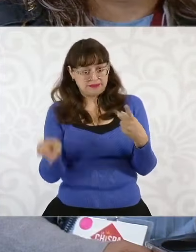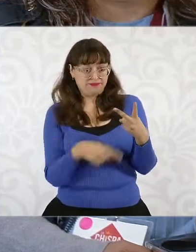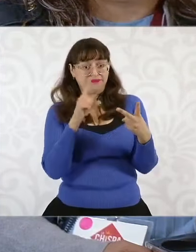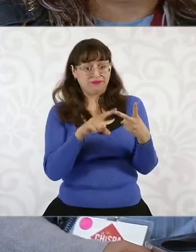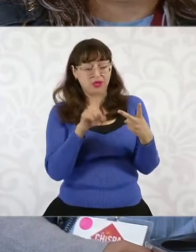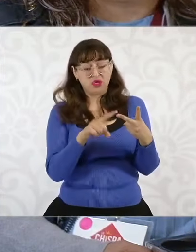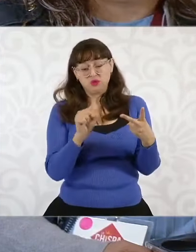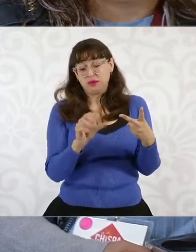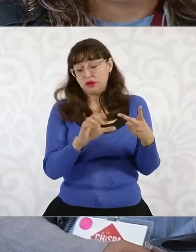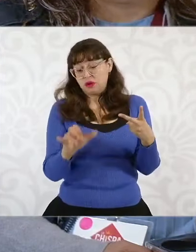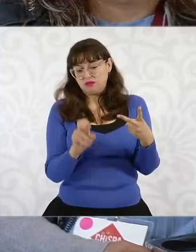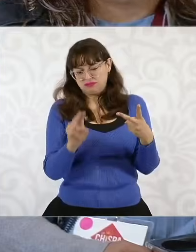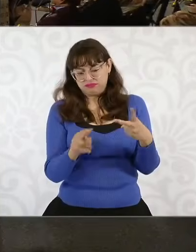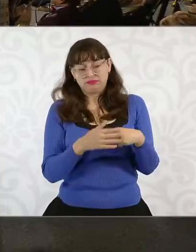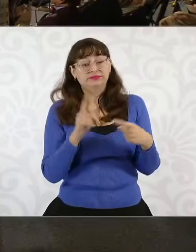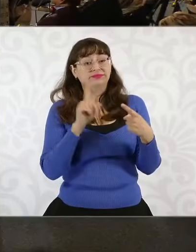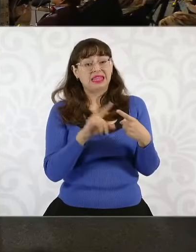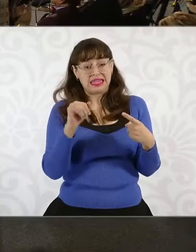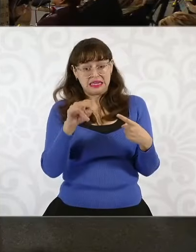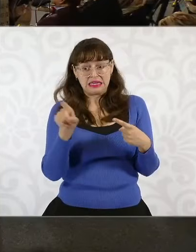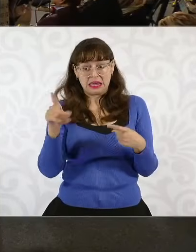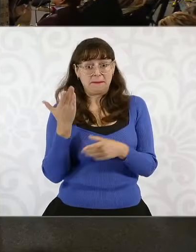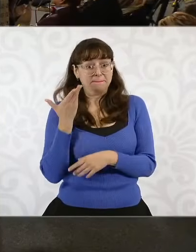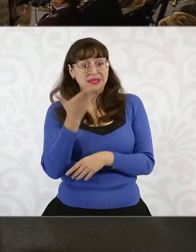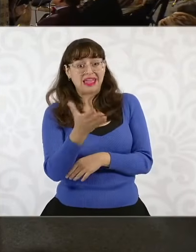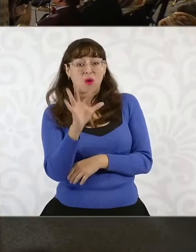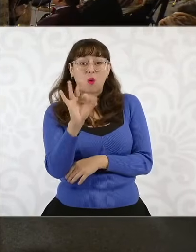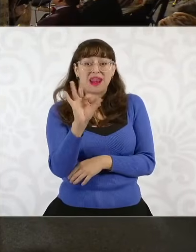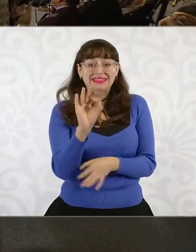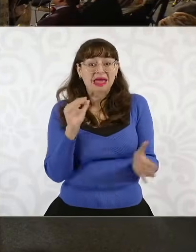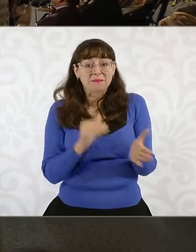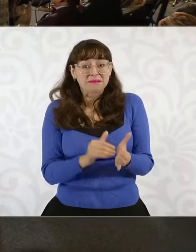Corte Nación. En el caso del INE son más de 40,000 millones, si no mal recuerdo, de presupuestos.